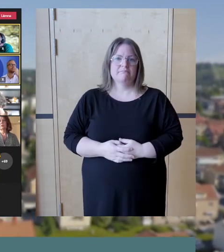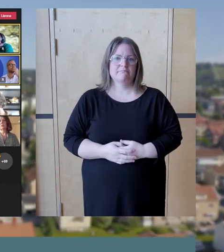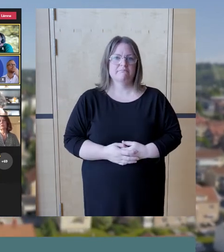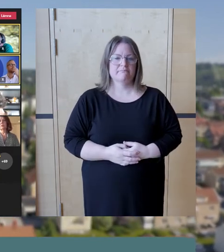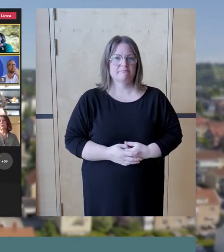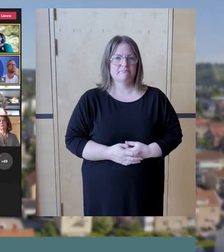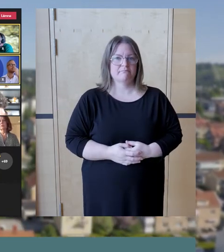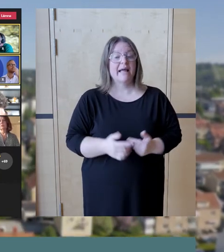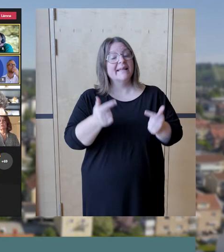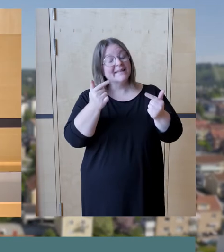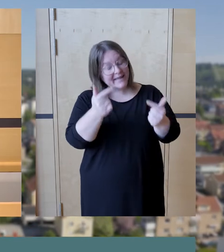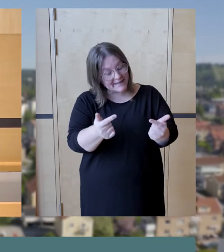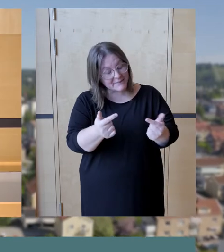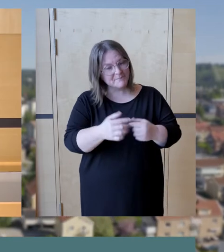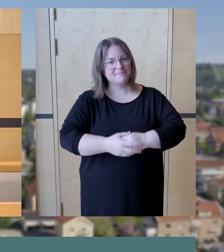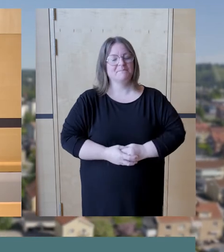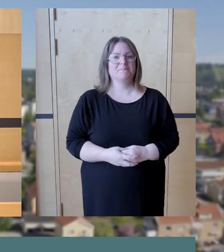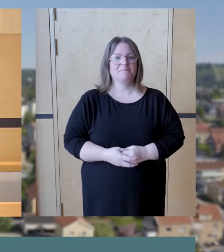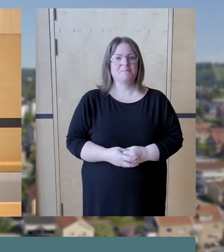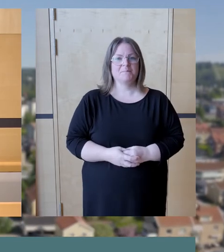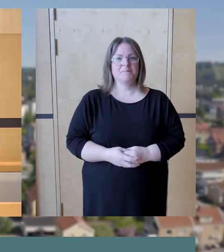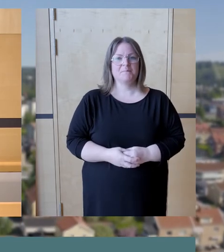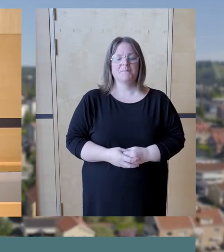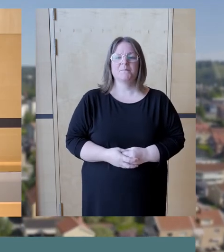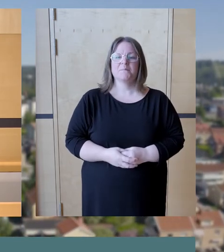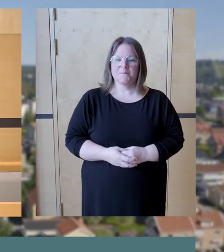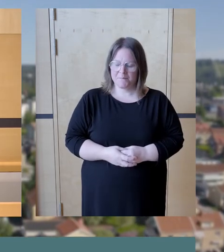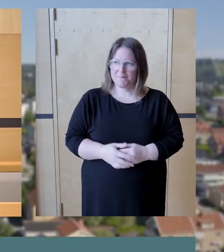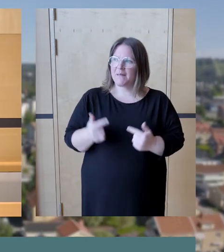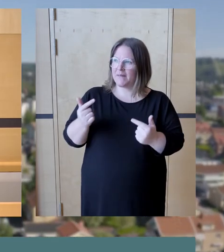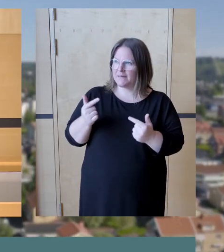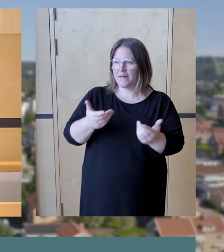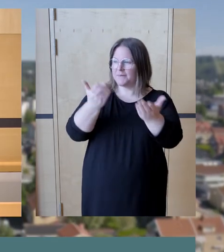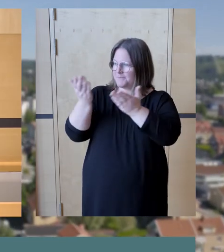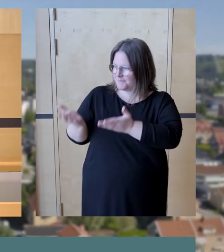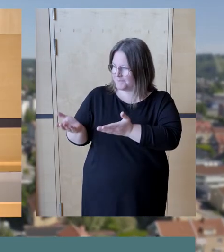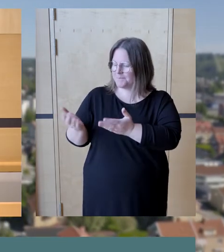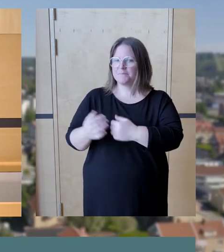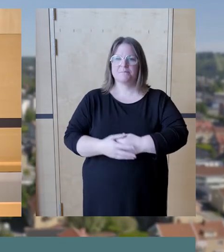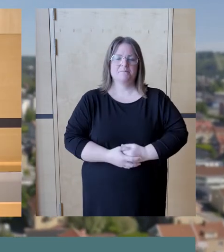Tack för ord Tack ska du ha telefonnumret till Stina Engström liberalerna andra till årets bulvan Varsågod